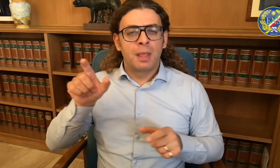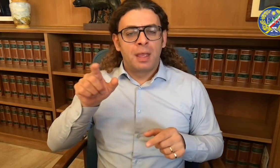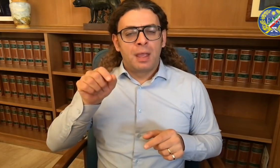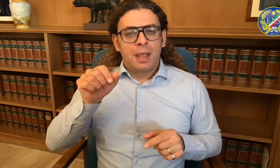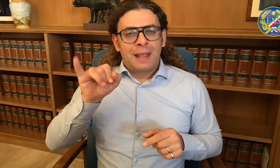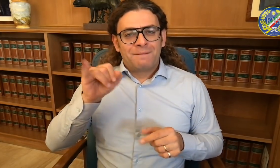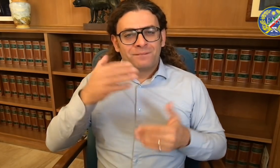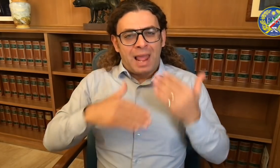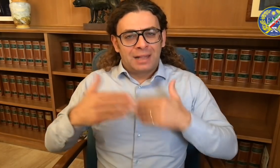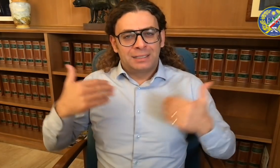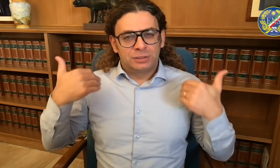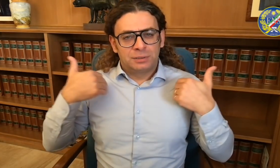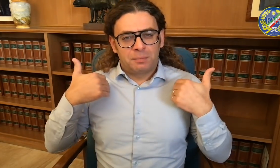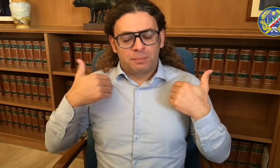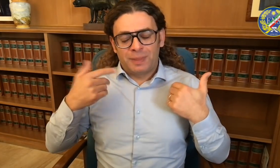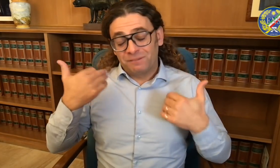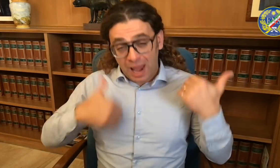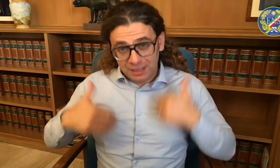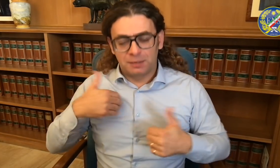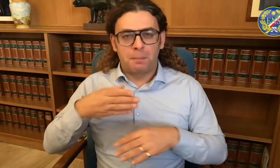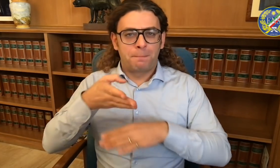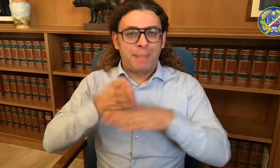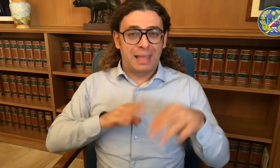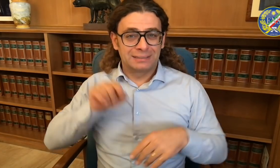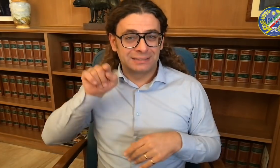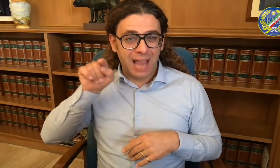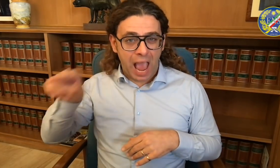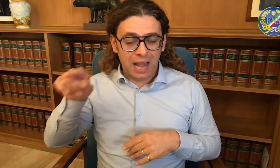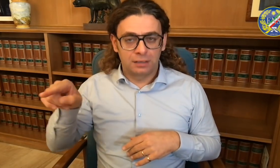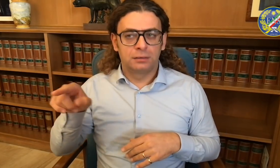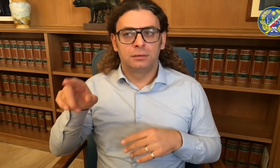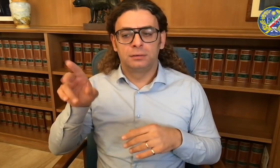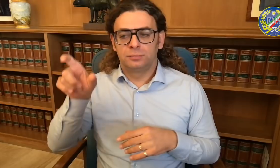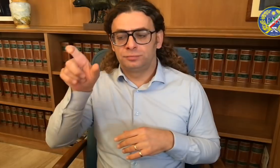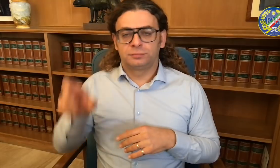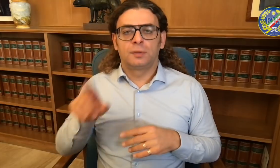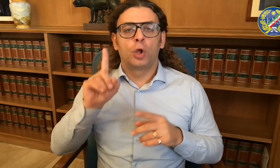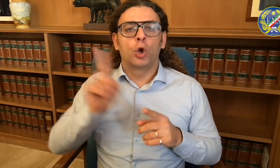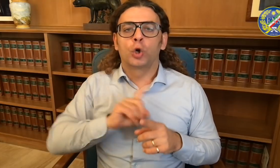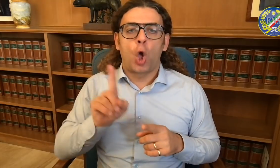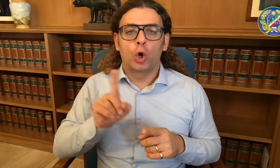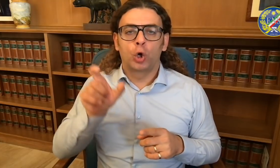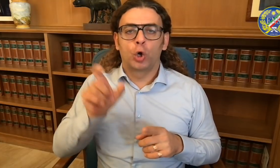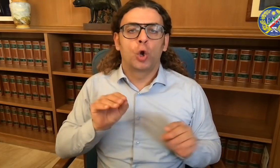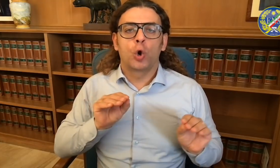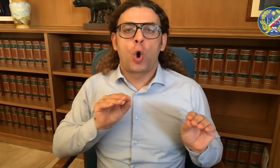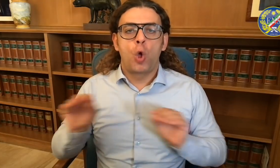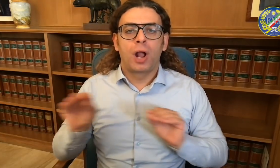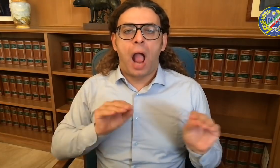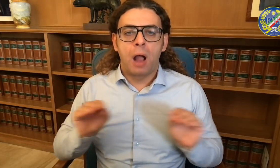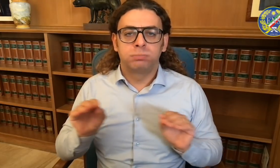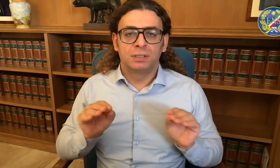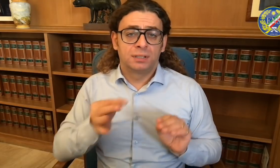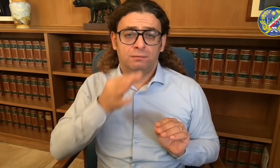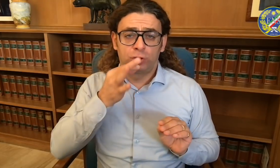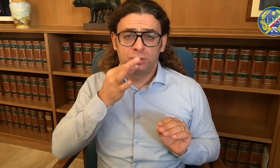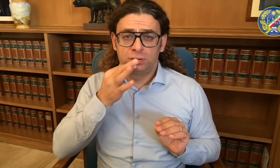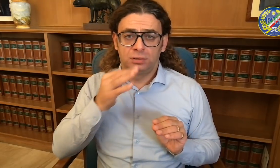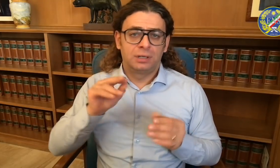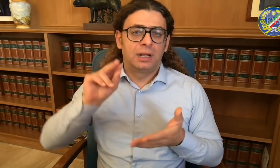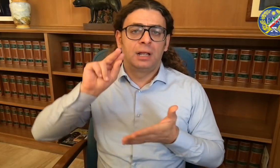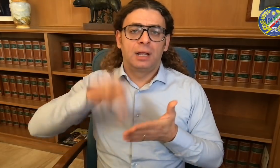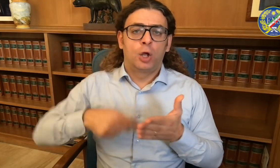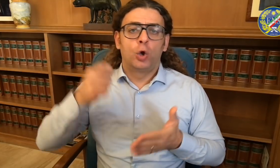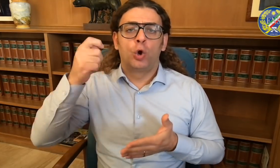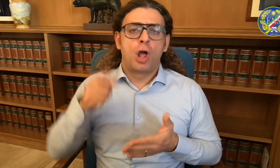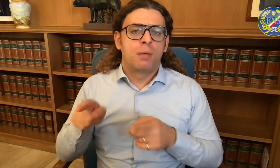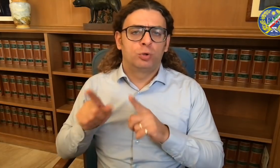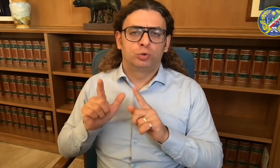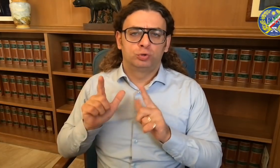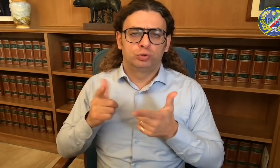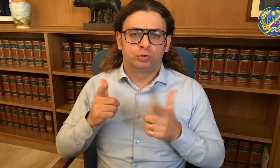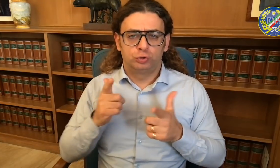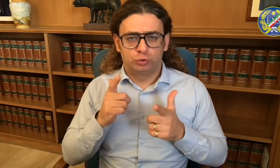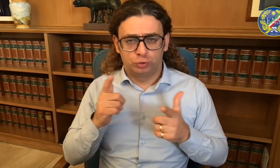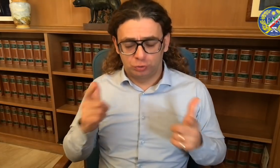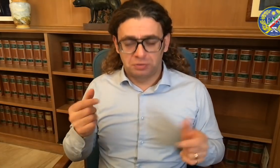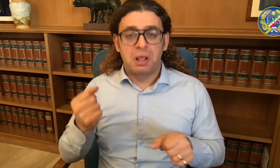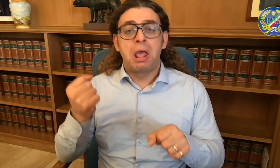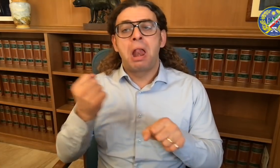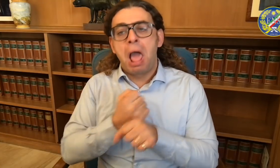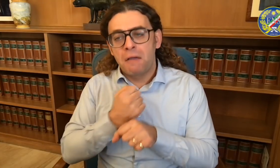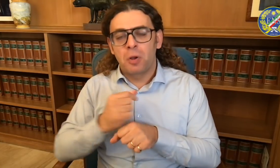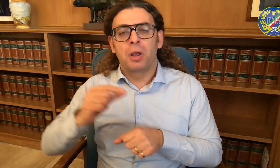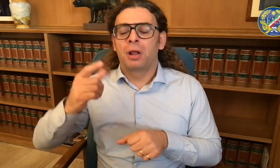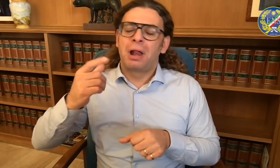Riguarda gli invalidi parziali non collocabili che pertanto non possono essere iscritti nelle liste del collocamento.